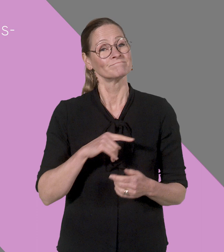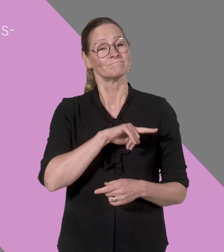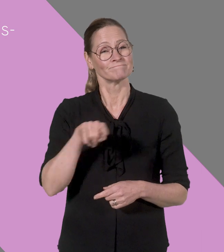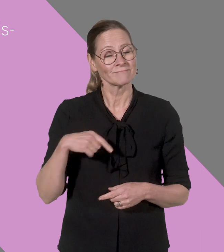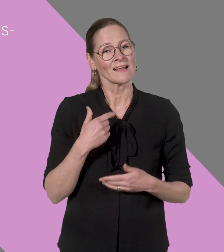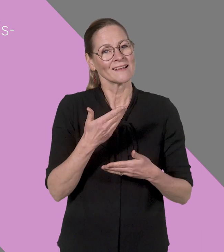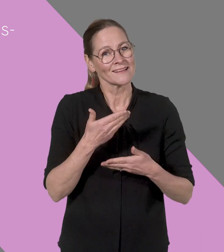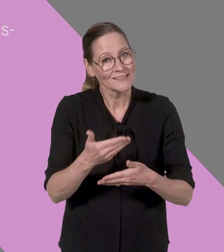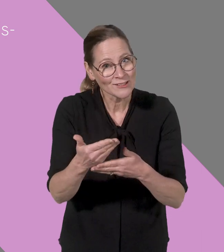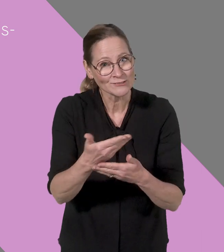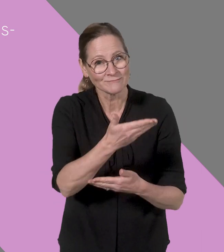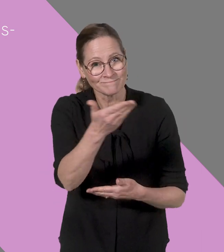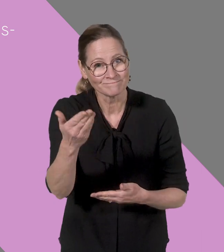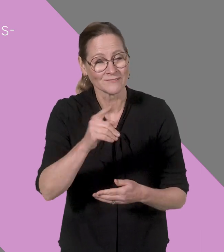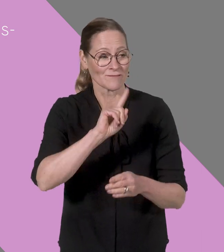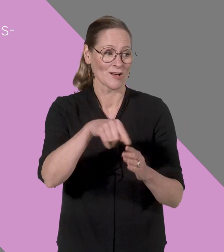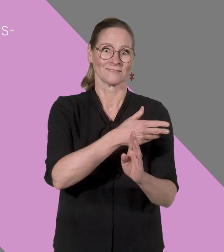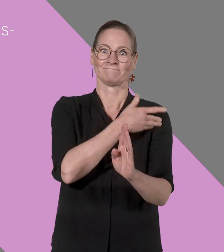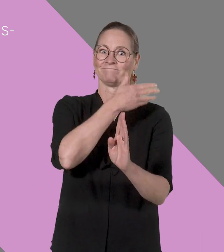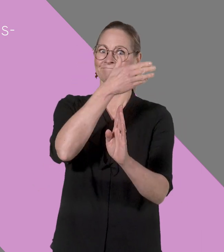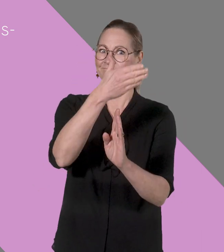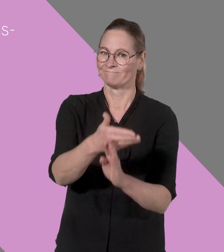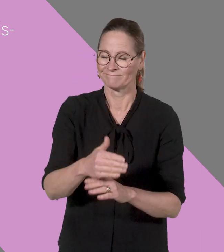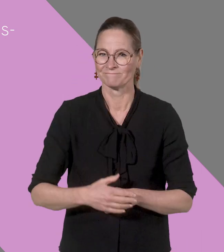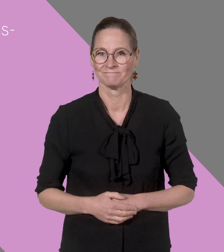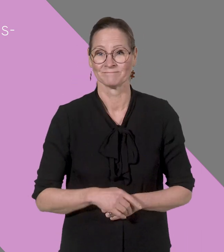joten on aika kiittää teitä kuluneesta vuodesta.